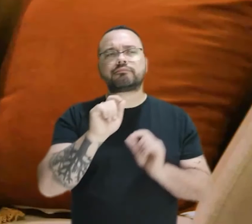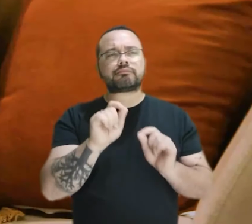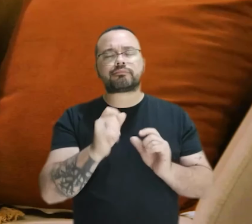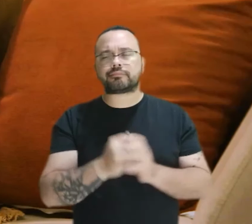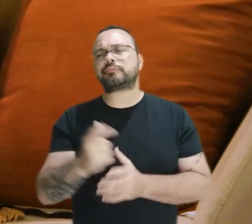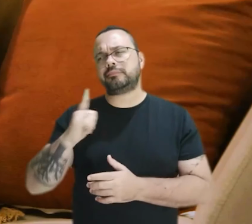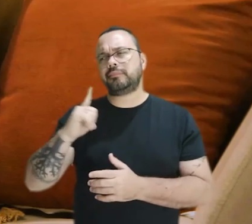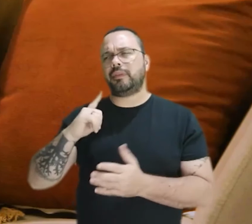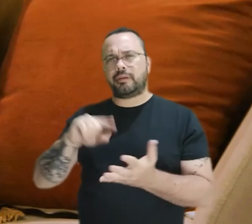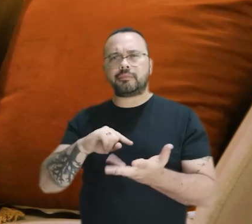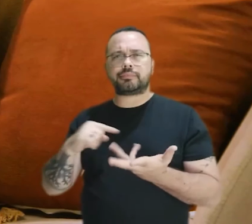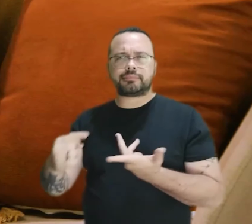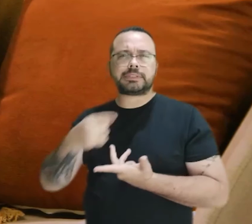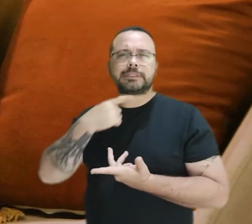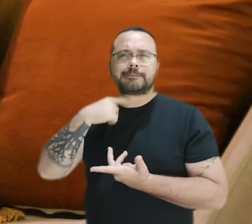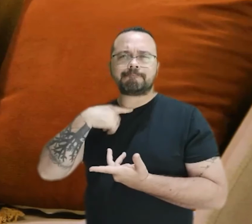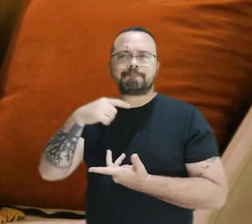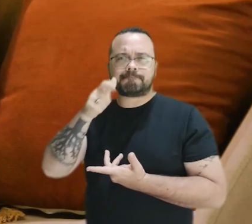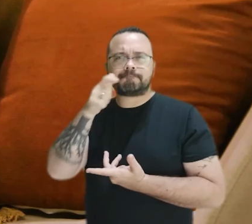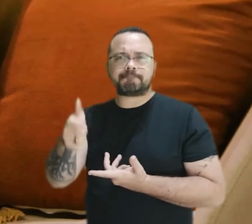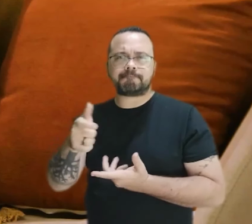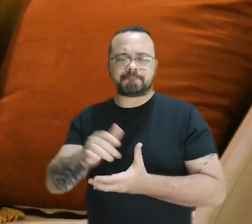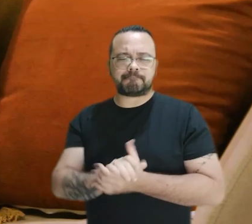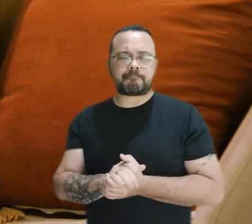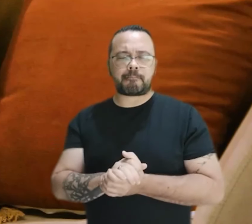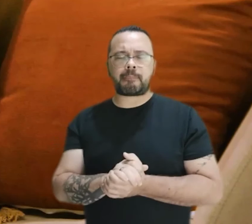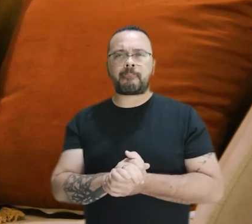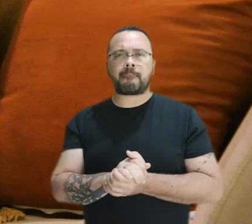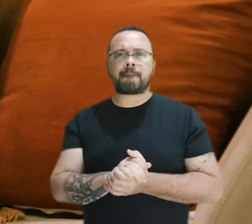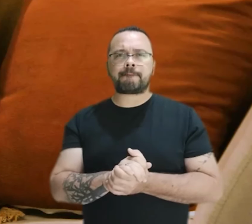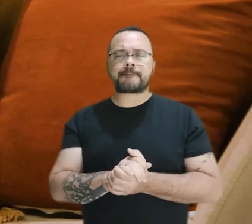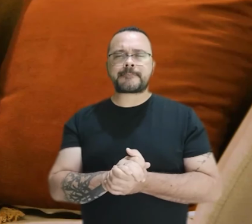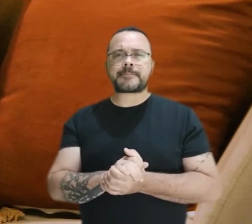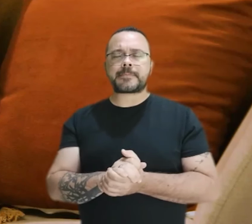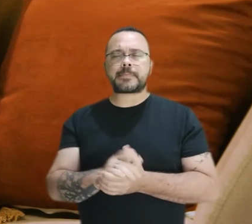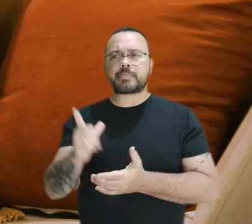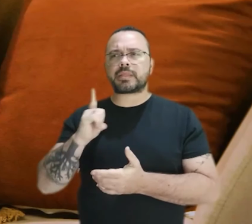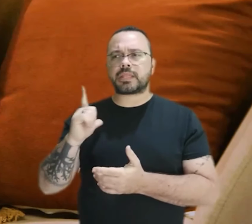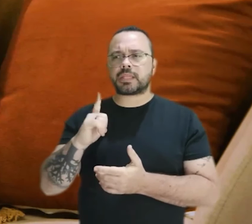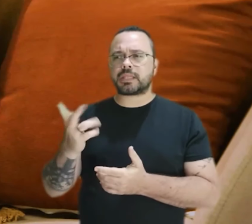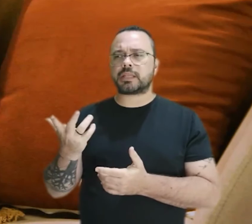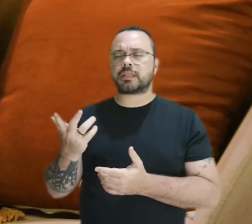Tenho várias vontades, assim, é, acho que muito do que tem